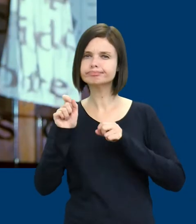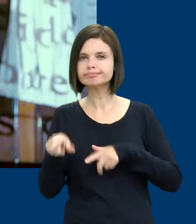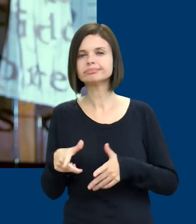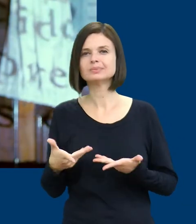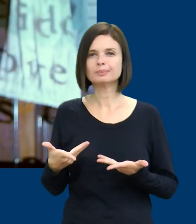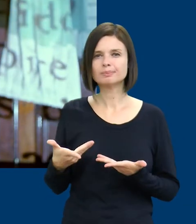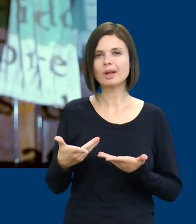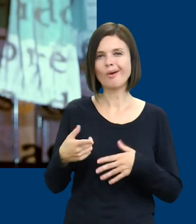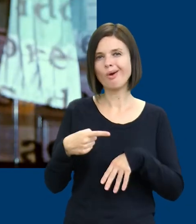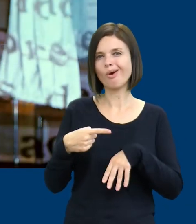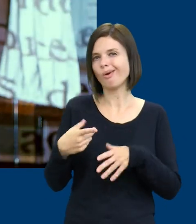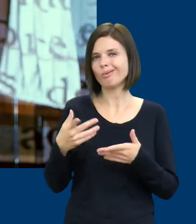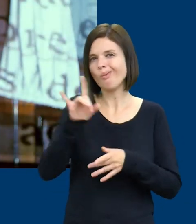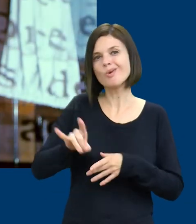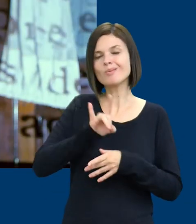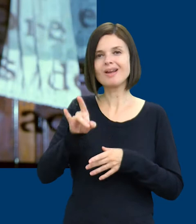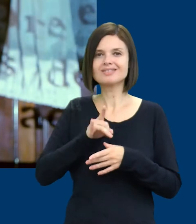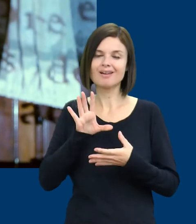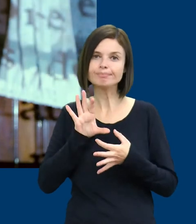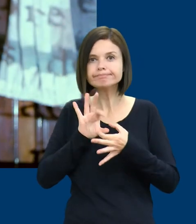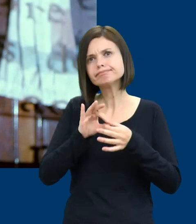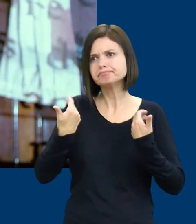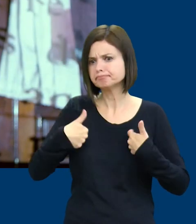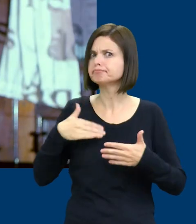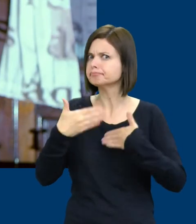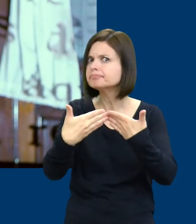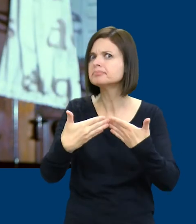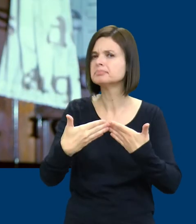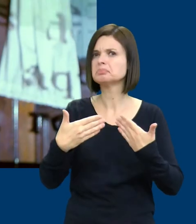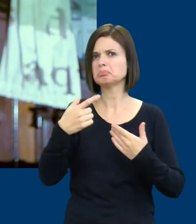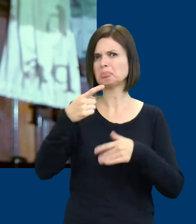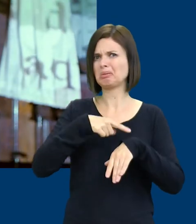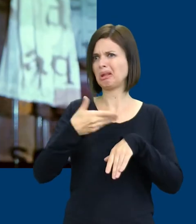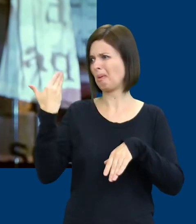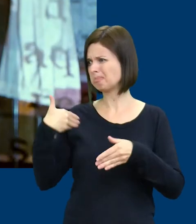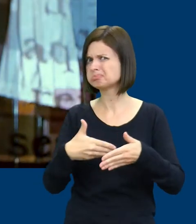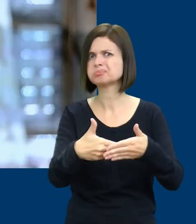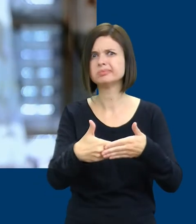en las decisiones y la universidad tenía una relación mas fluida, pero de un tiempo